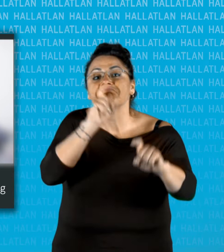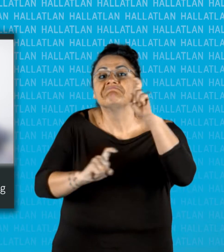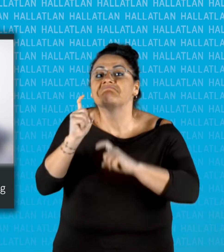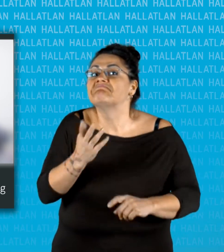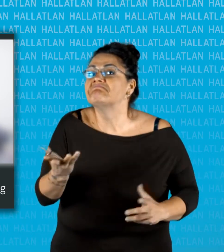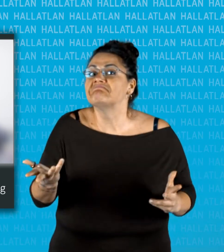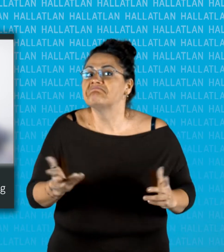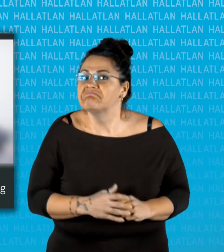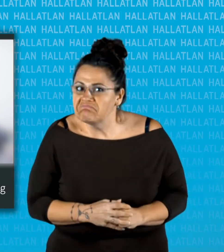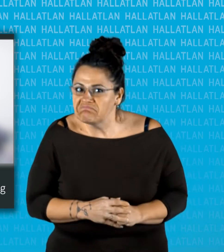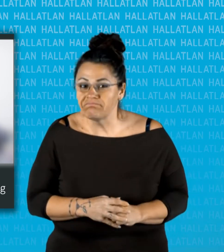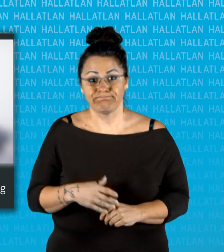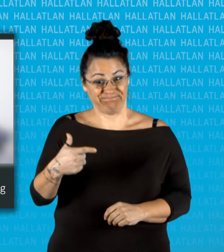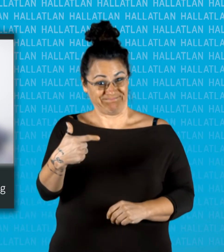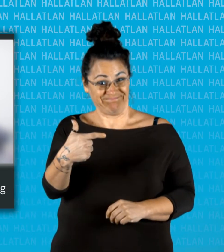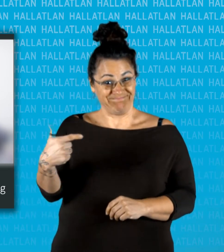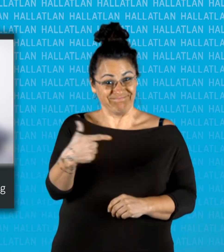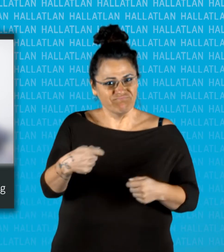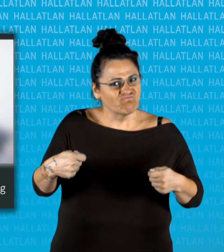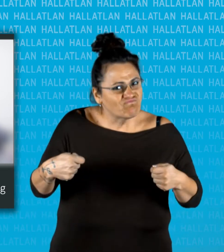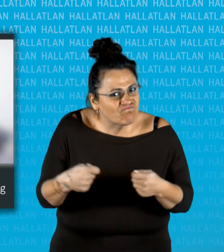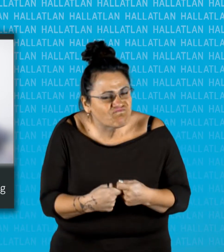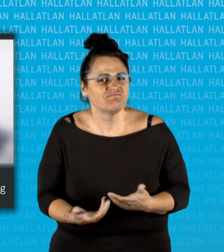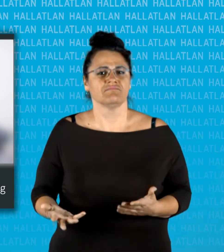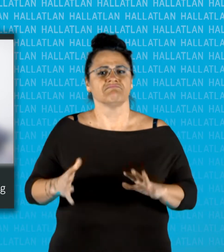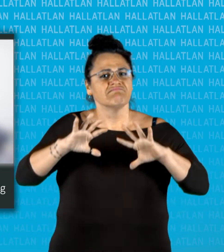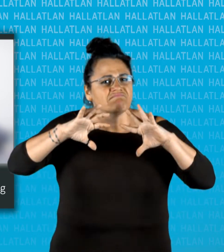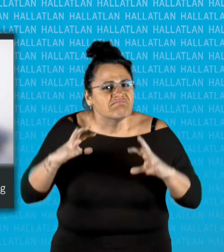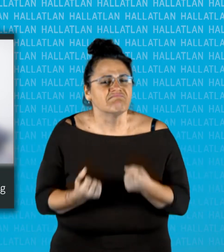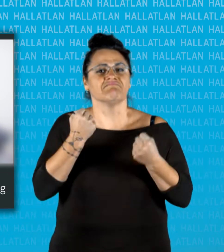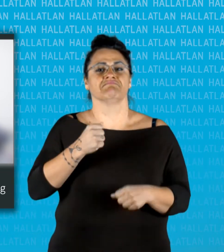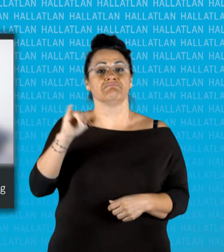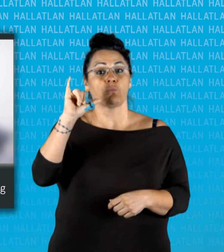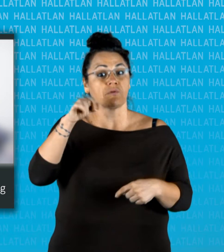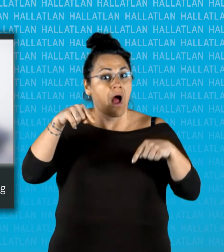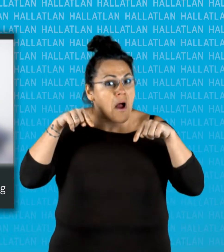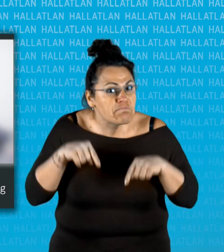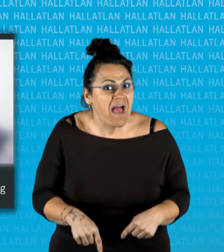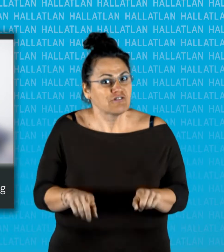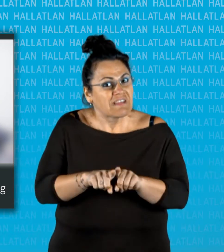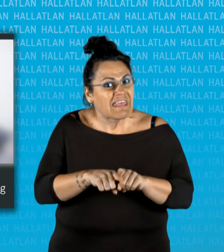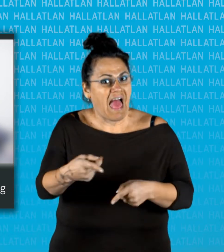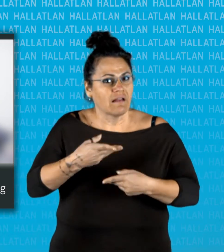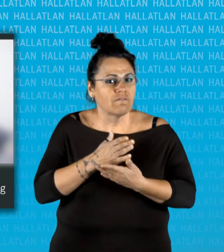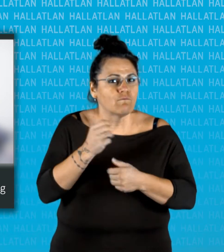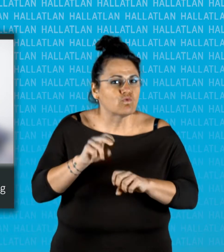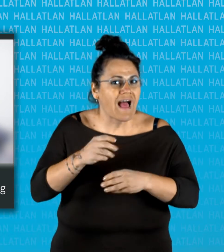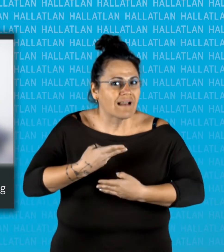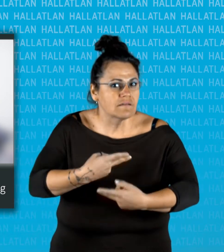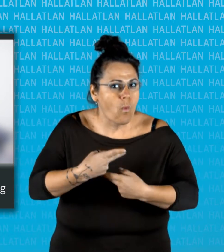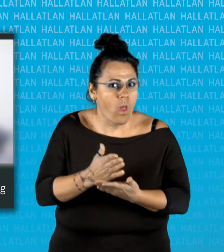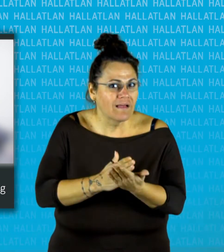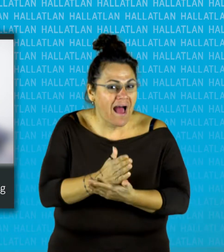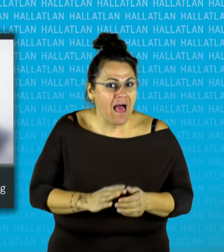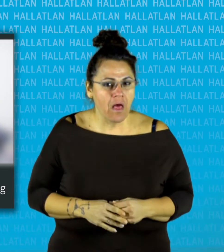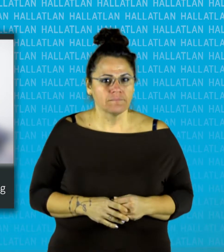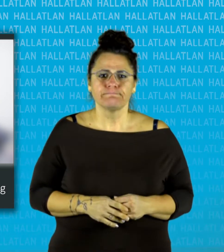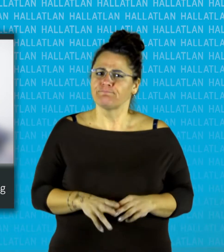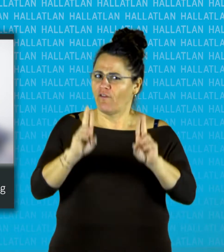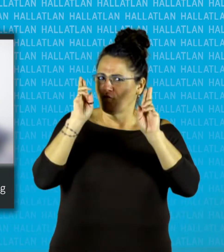hogy nincs-e kedve valami hasonlót létrehozni Budapesten.